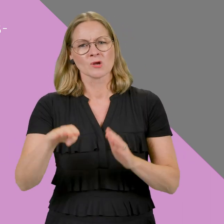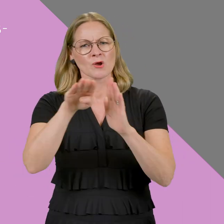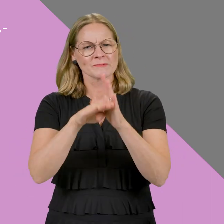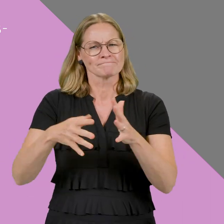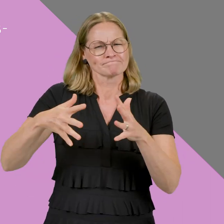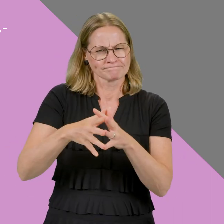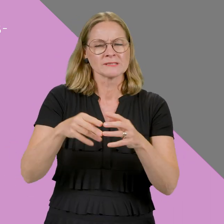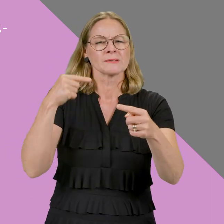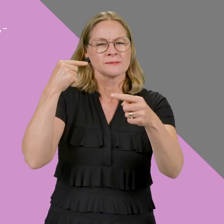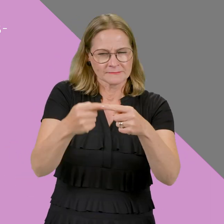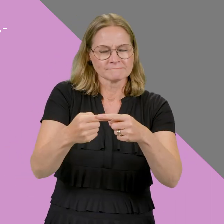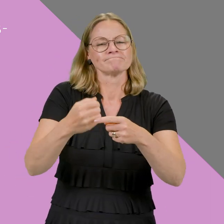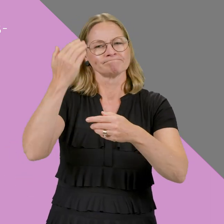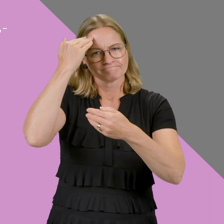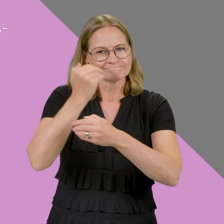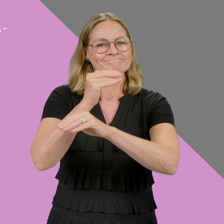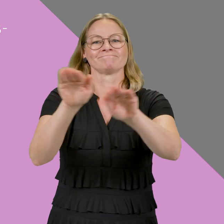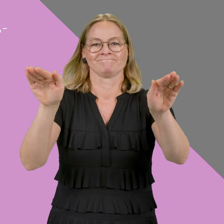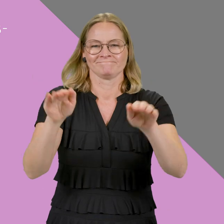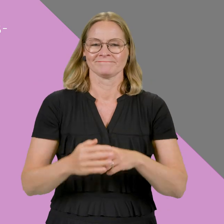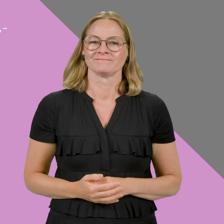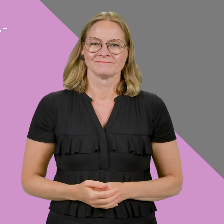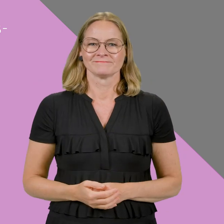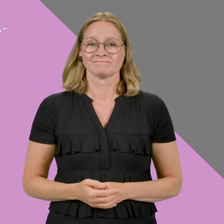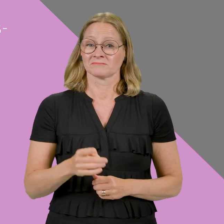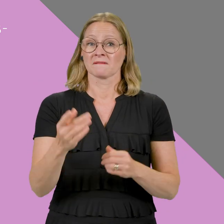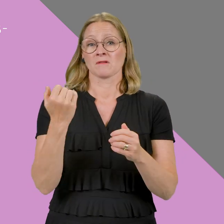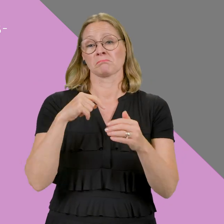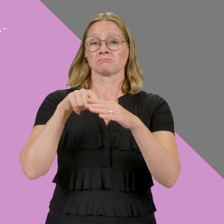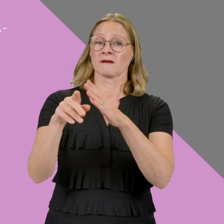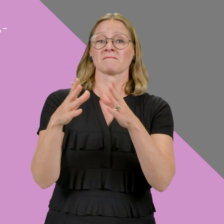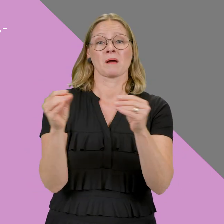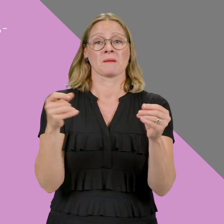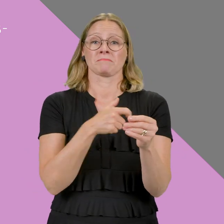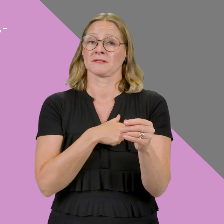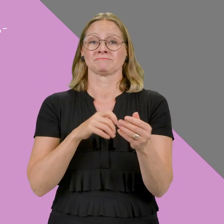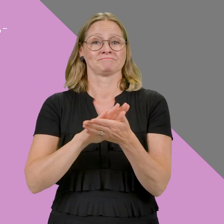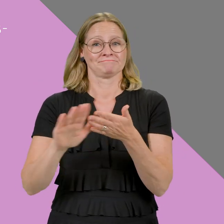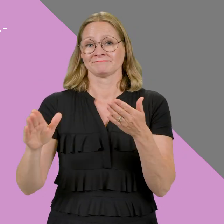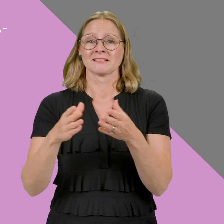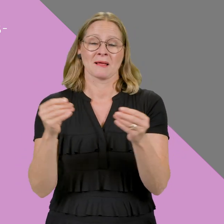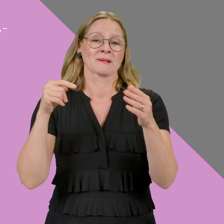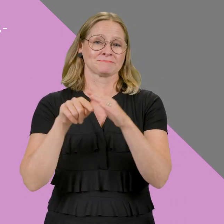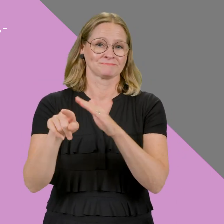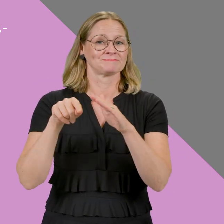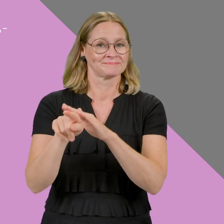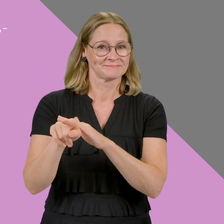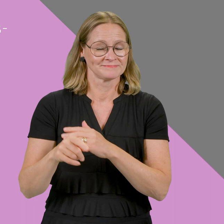Ursa Minor julkaisee ohjelman lähiaikoina. Tapahtumaan on vapaa pääsy.